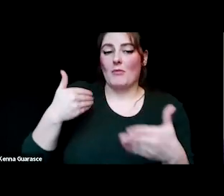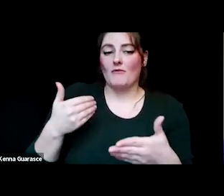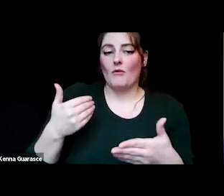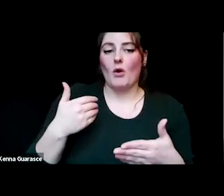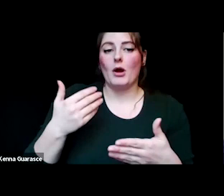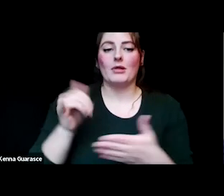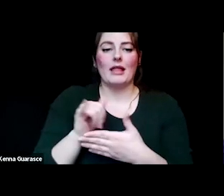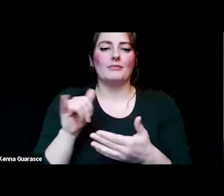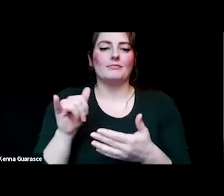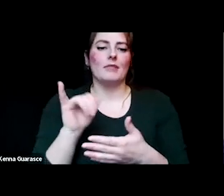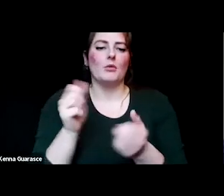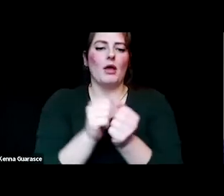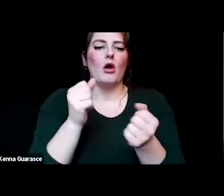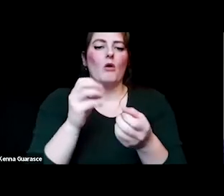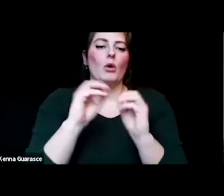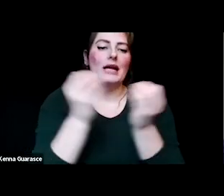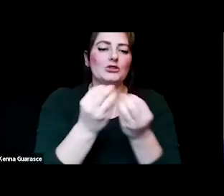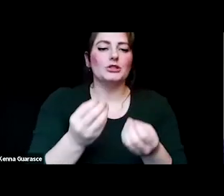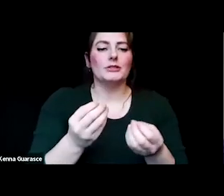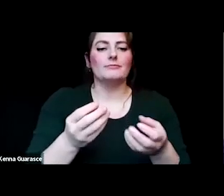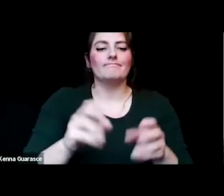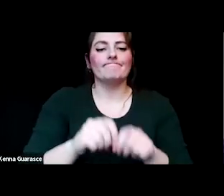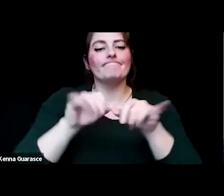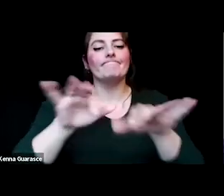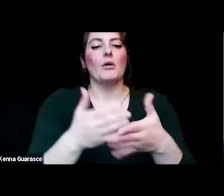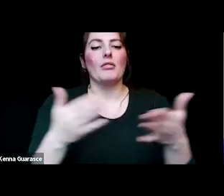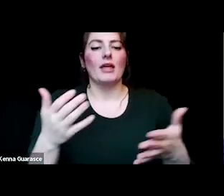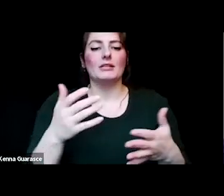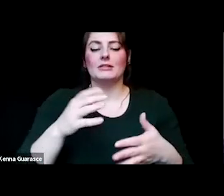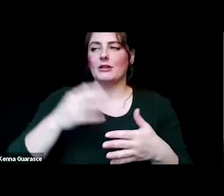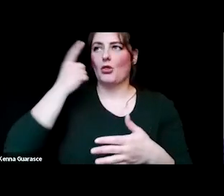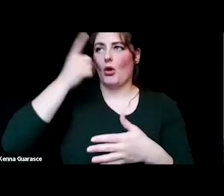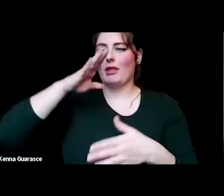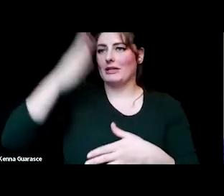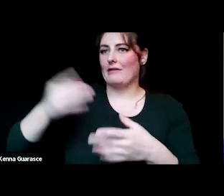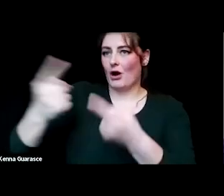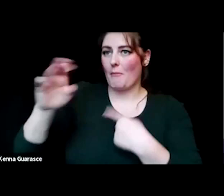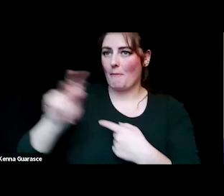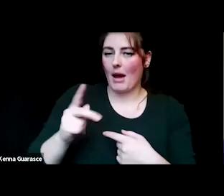y nunca regresan, pensó que nunca volveríamos.